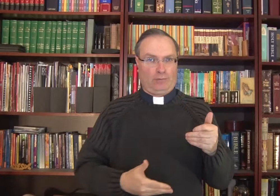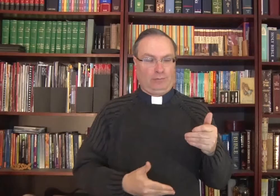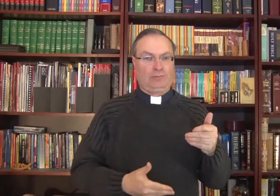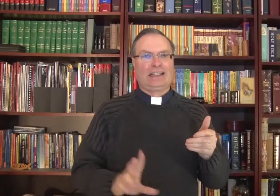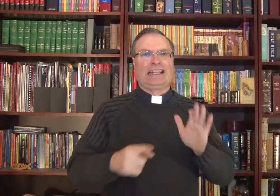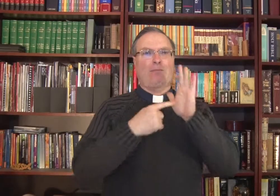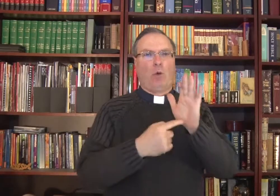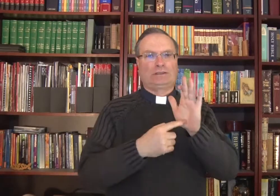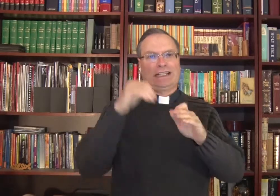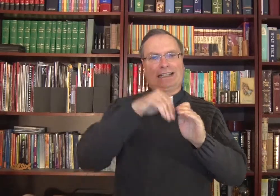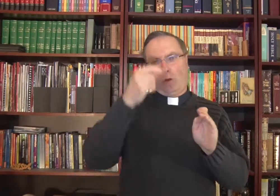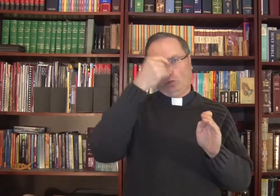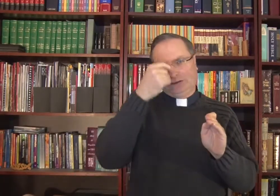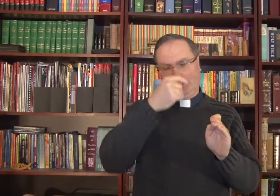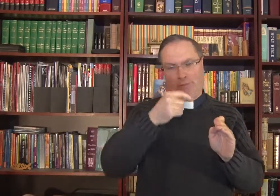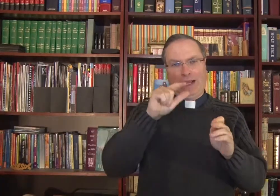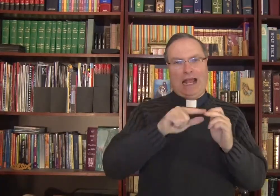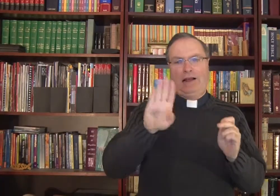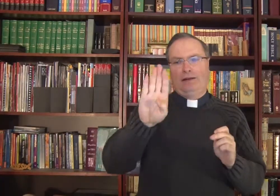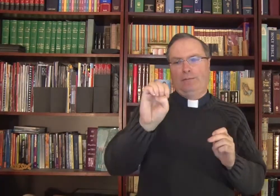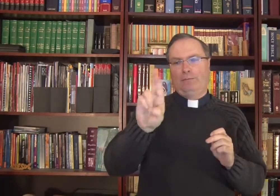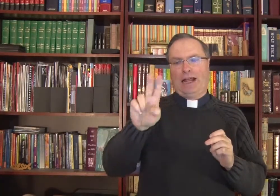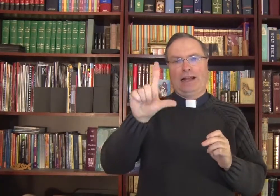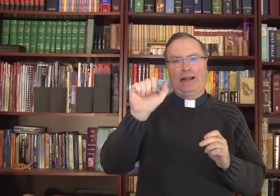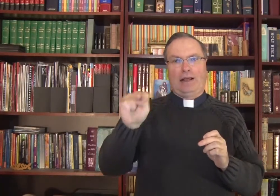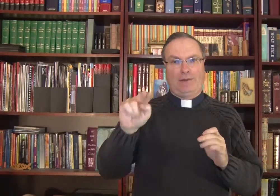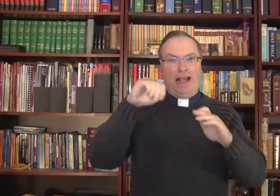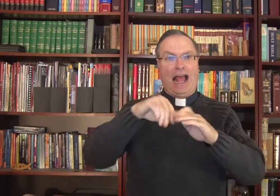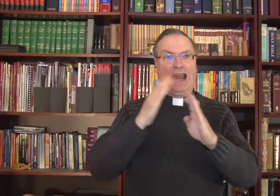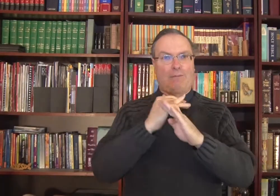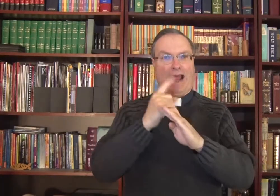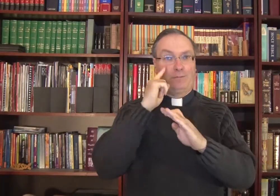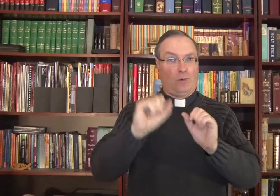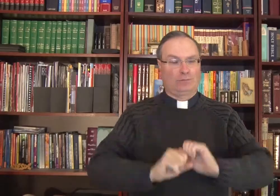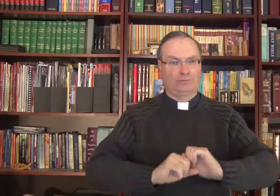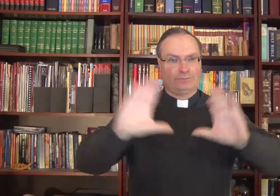qui est exposé dans le musée de Berlin en Allemagne.